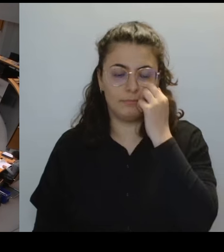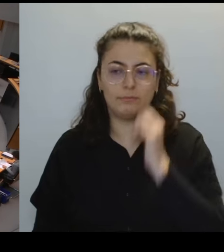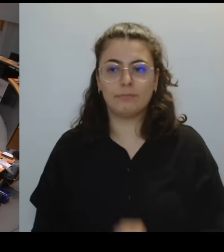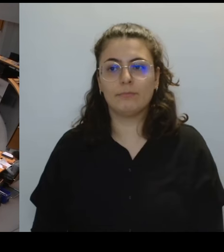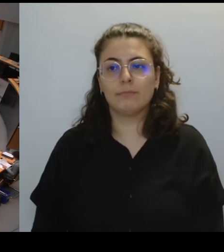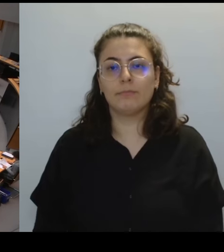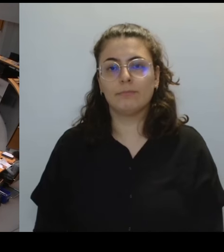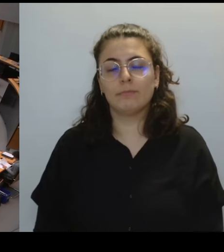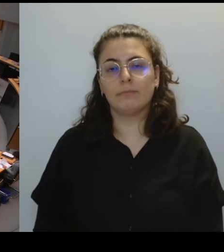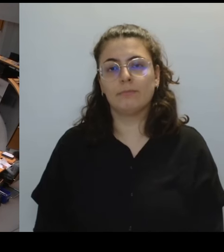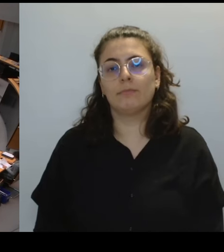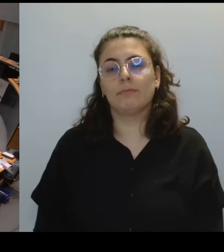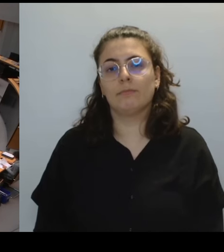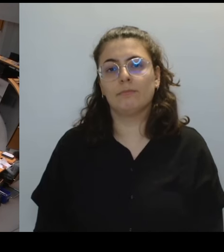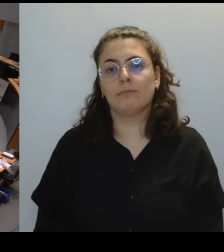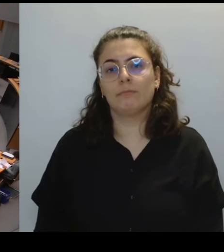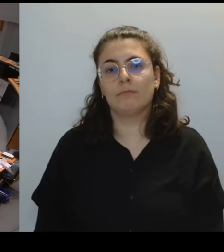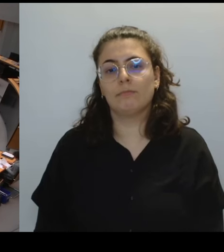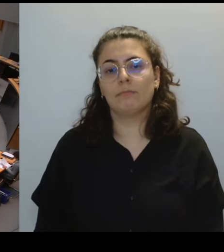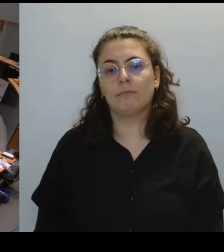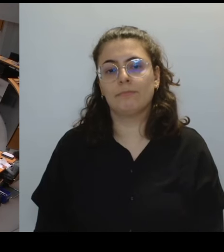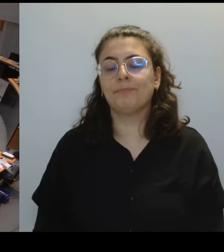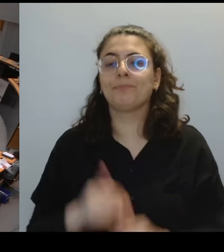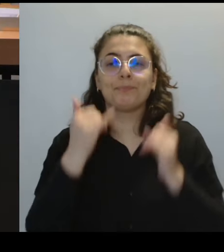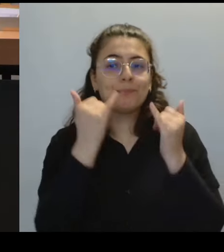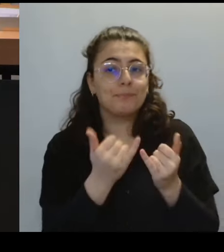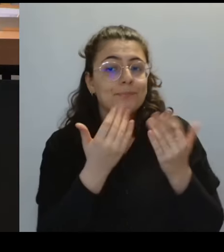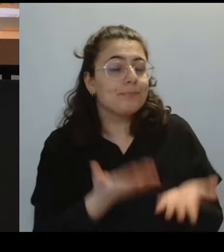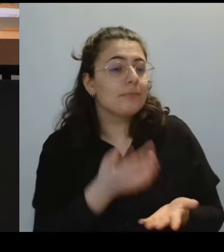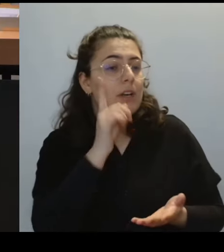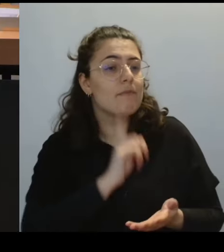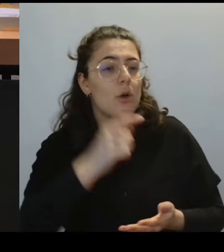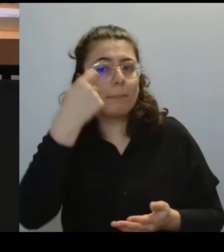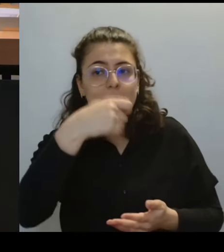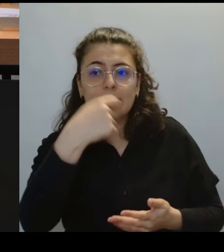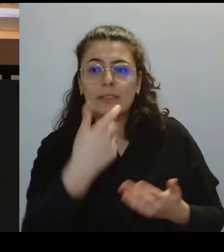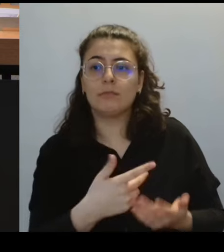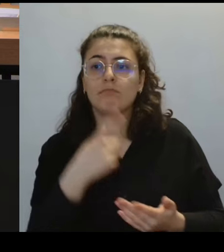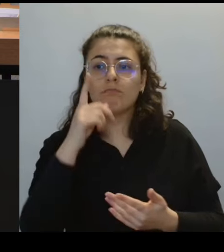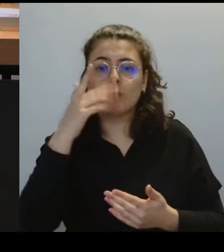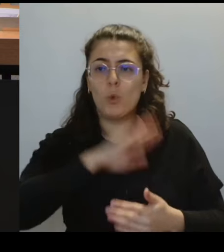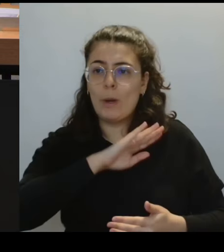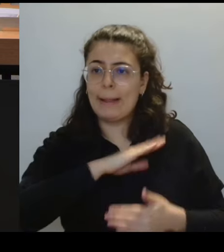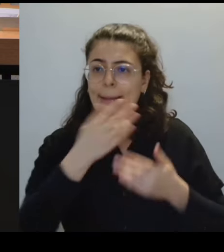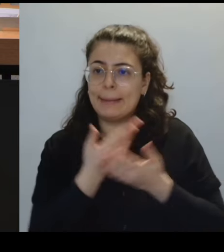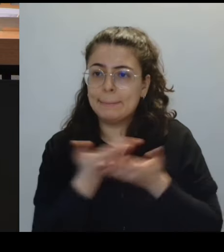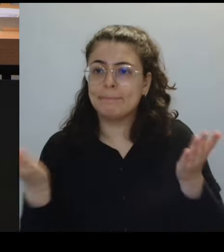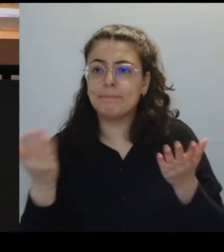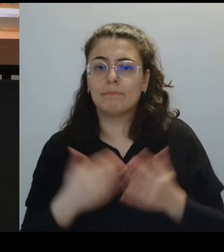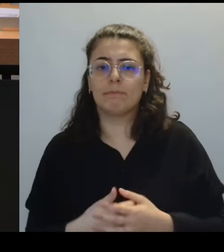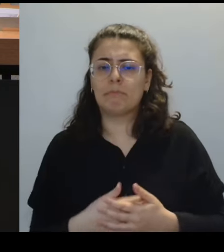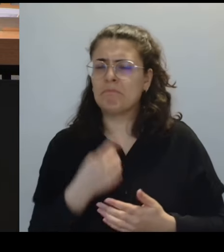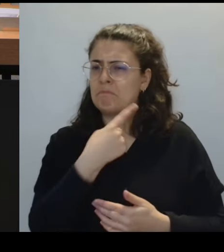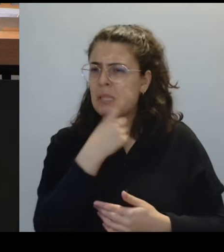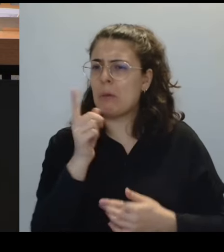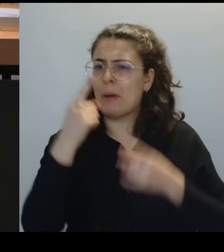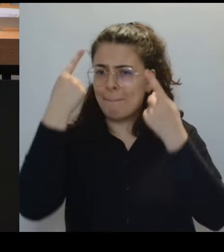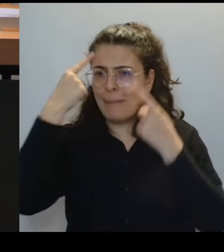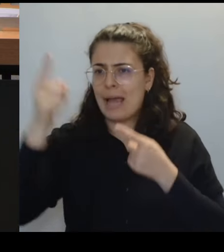(Rednerwechsel) Ja. Frau Präsidentin! Liebe Kolleginnen und Kollegen! Wir sind uns alle weitgehend einig, glaube ich in diesem Saal. Zu dem Antrag.